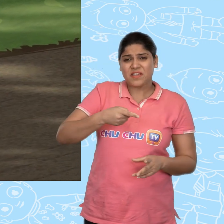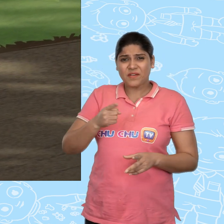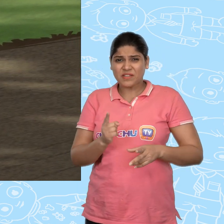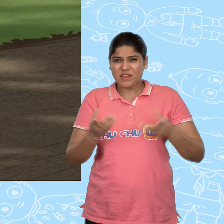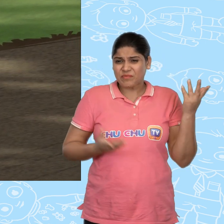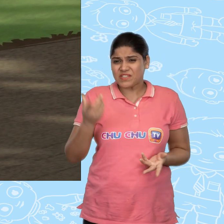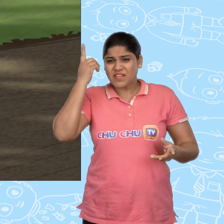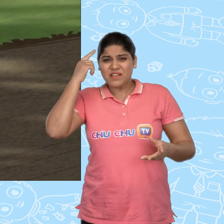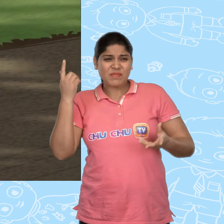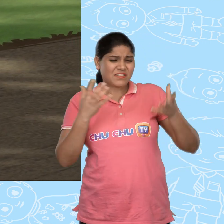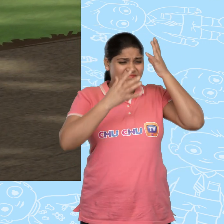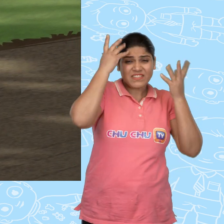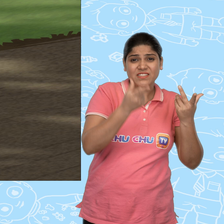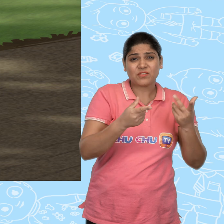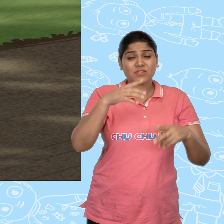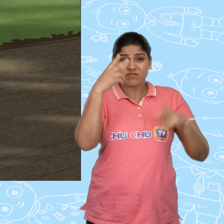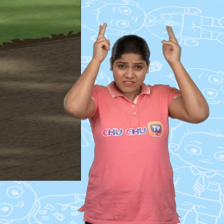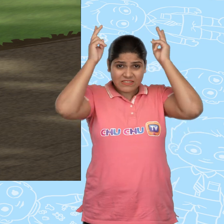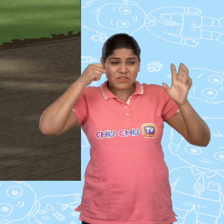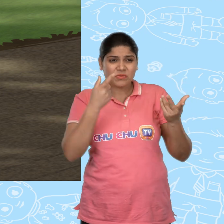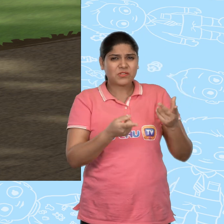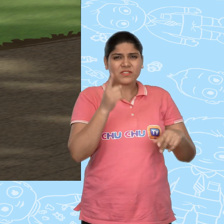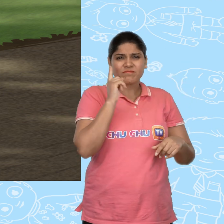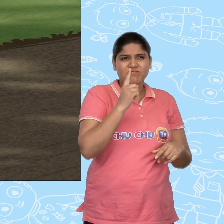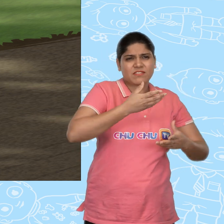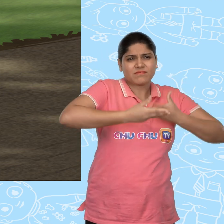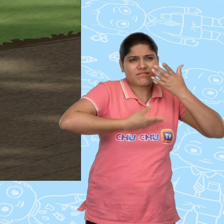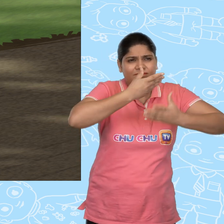खरगोश ने उसे एक सबक सिखाने का सोचा.